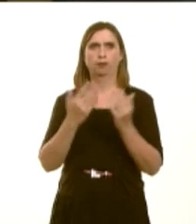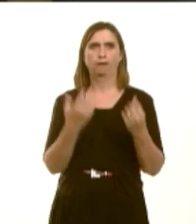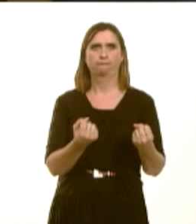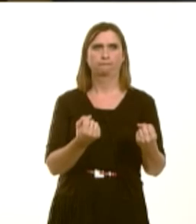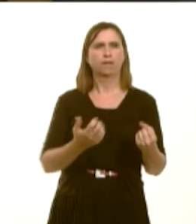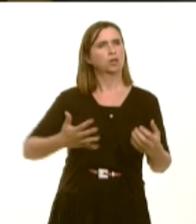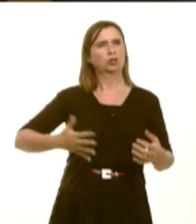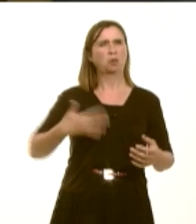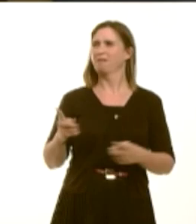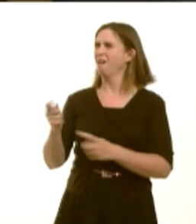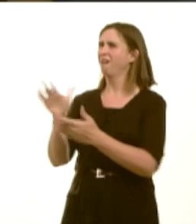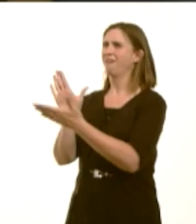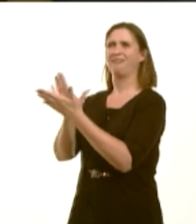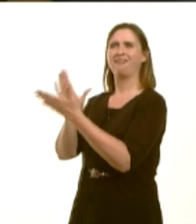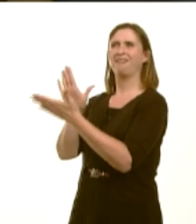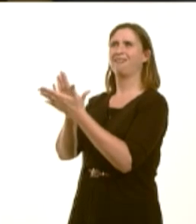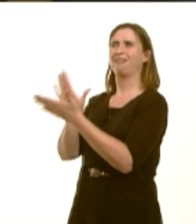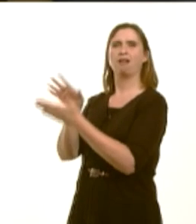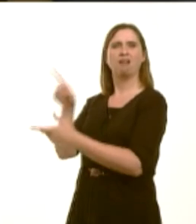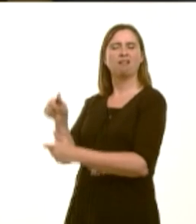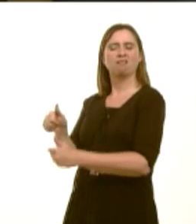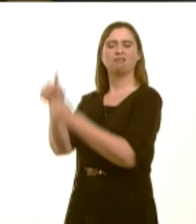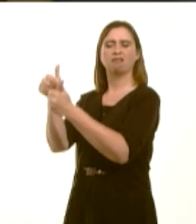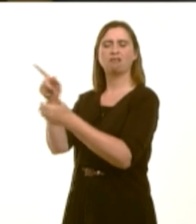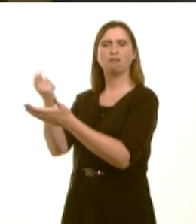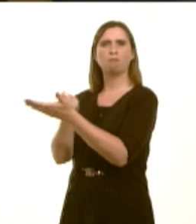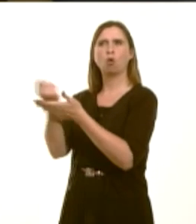talu rhent am eu tai yn gallu creu sefyllfa lle y maeír bobl hynny sydd yn talu rhent